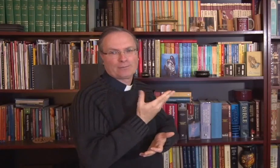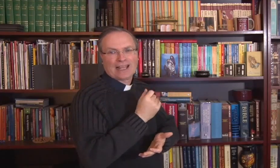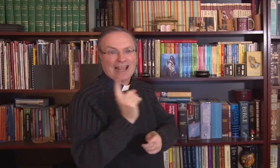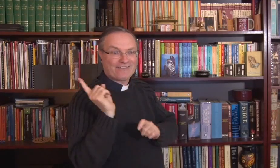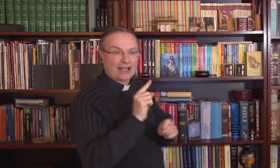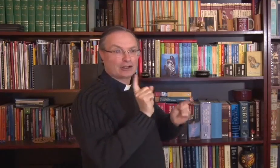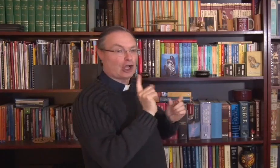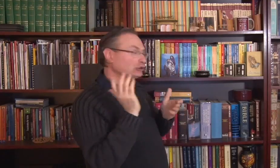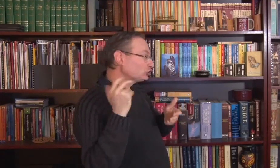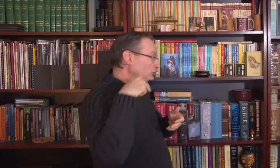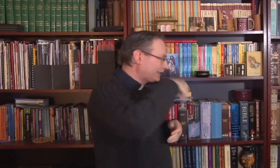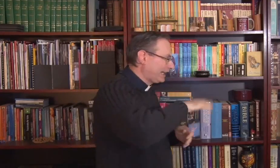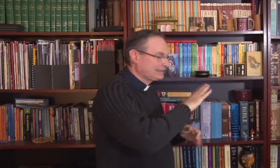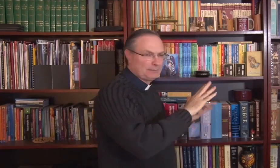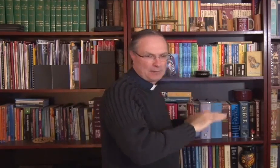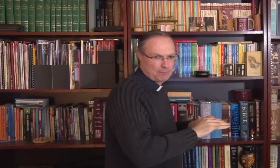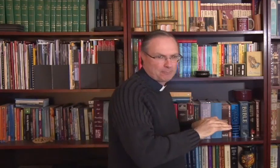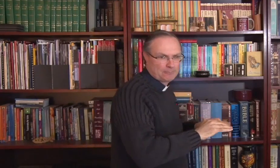et vint se jeter à ses pieds.